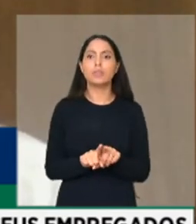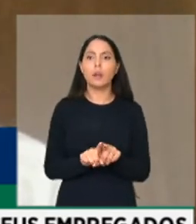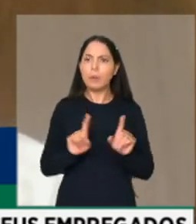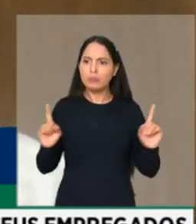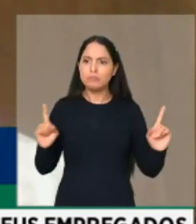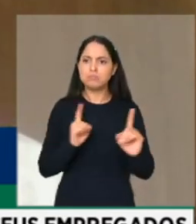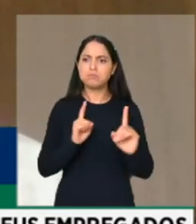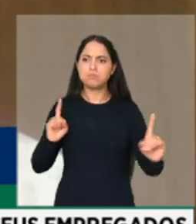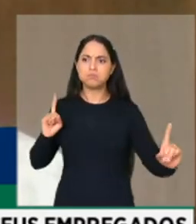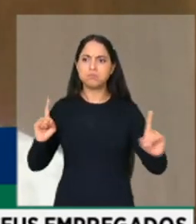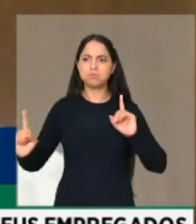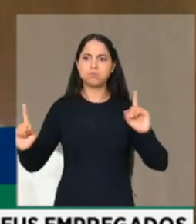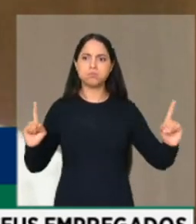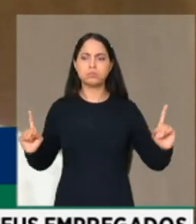OCORRE, NO ENTANTO, ISOLAMENTO SOCIAL, ALÉM DE NÃO